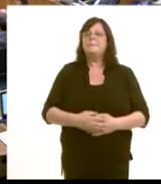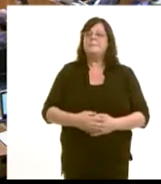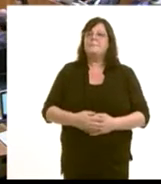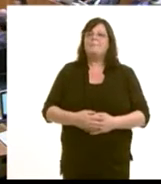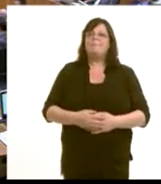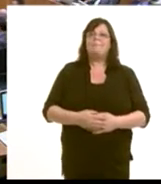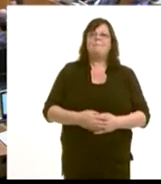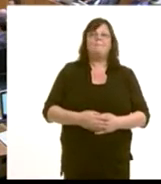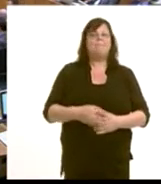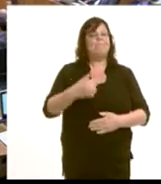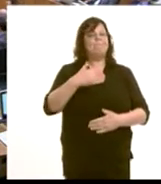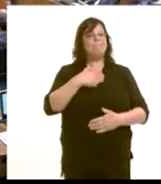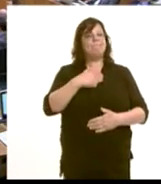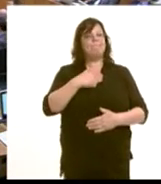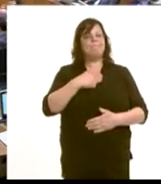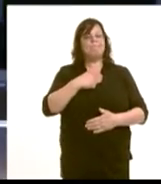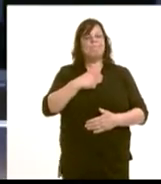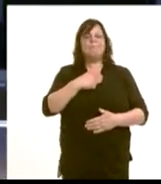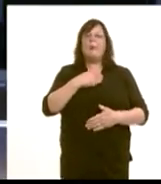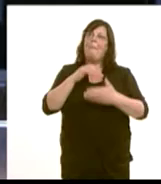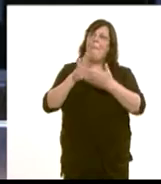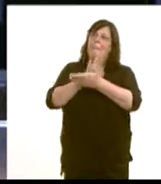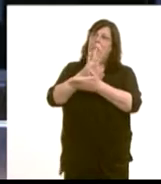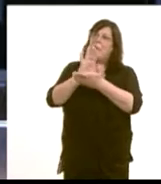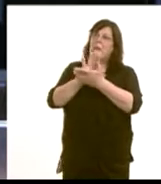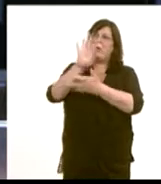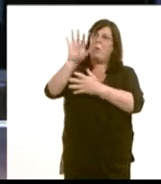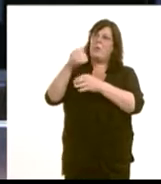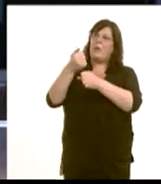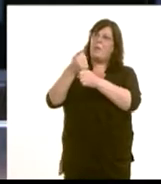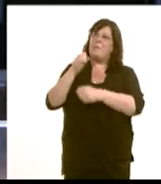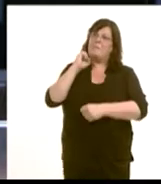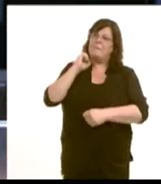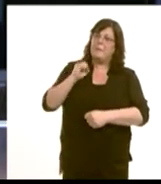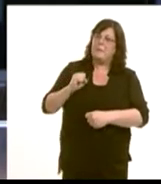Rydw iín falch bod y Llywodraeth wedi rhoi ymrwymiad i ddatblygu cynllun busnes ar ddeuoli pont Brittania.